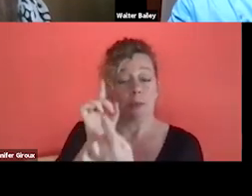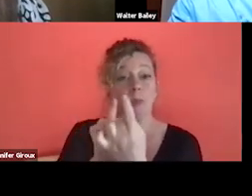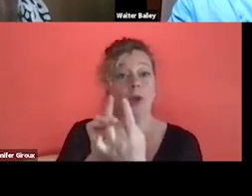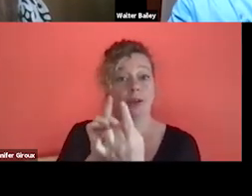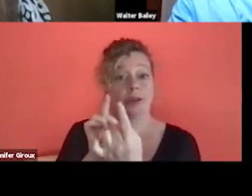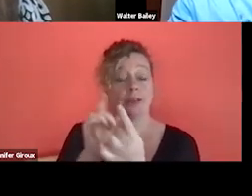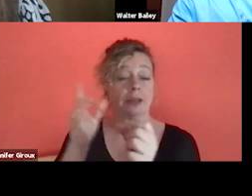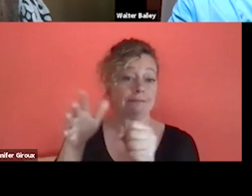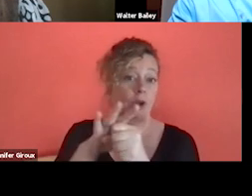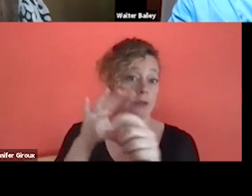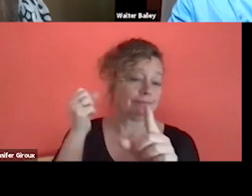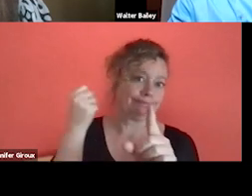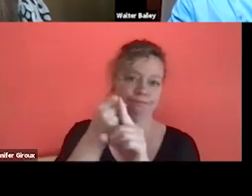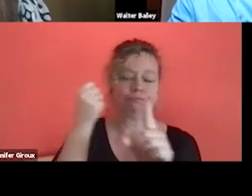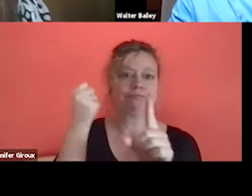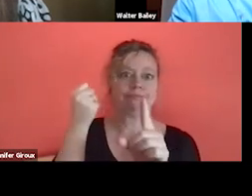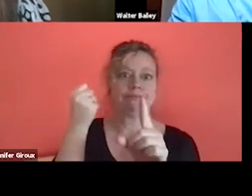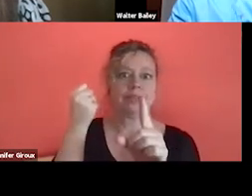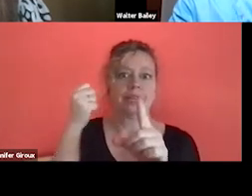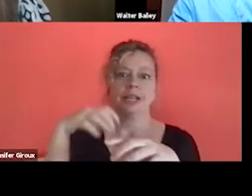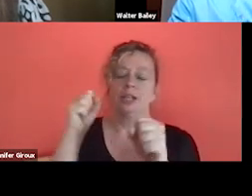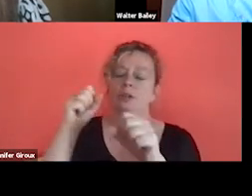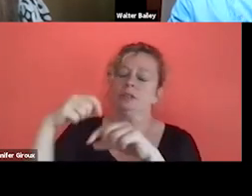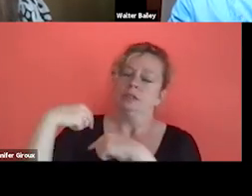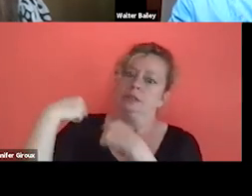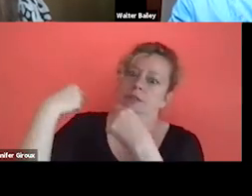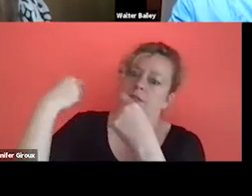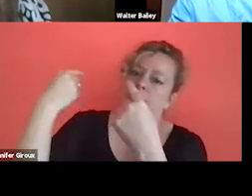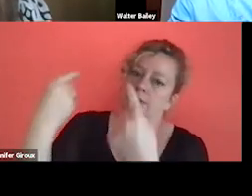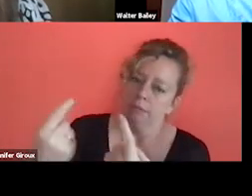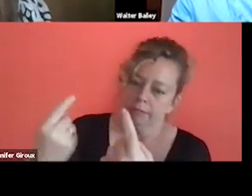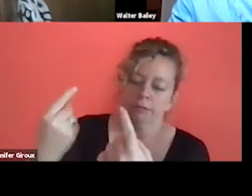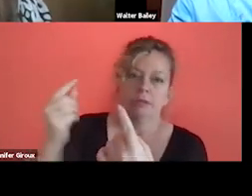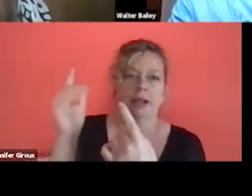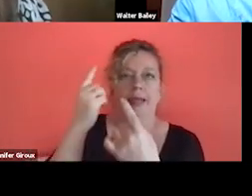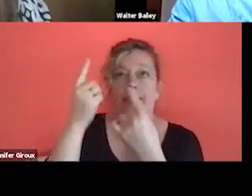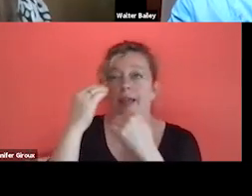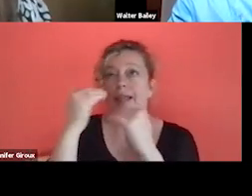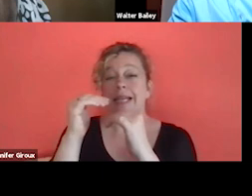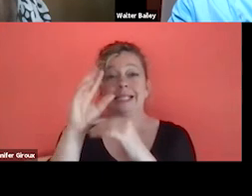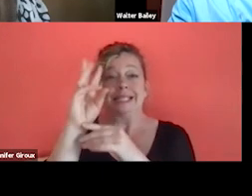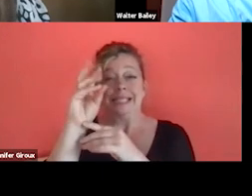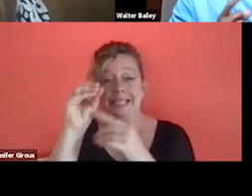COVID golpeó, y nos tomó un tiempo. Quiero decir, pasaron al menos 60 a 90 días